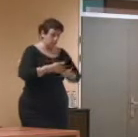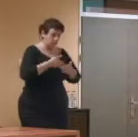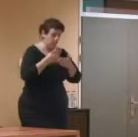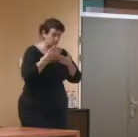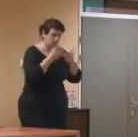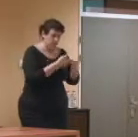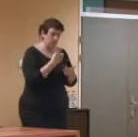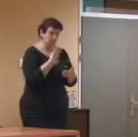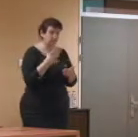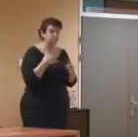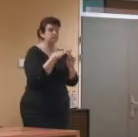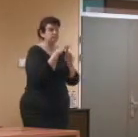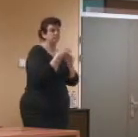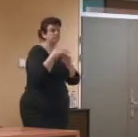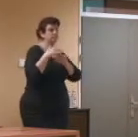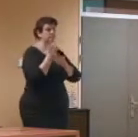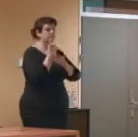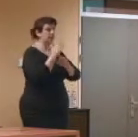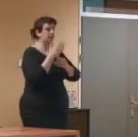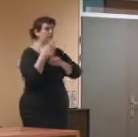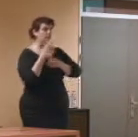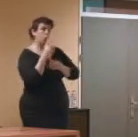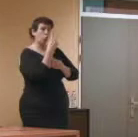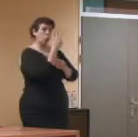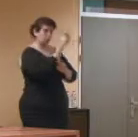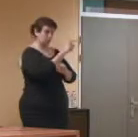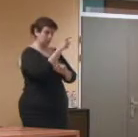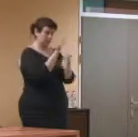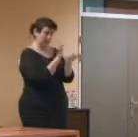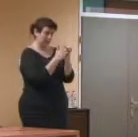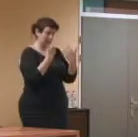de los dos símbolos que sí han pagado pena de prisión: Carlos Fabra